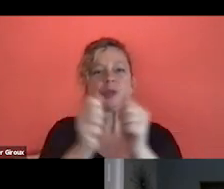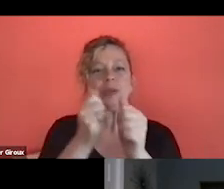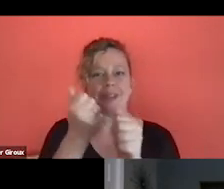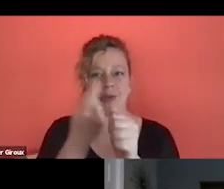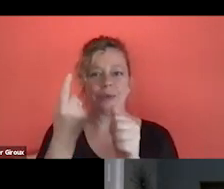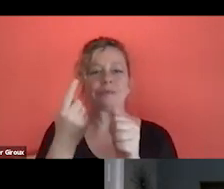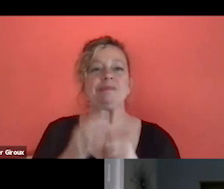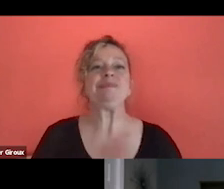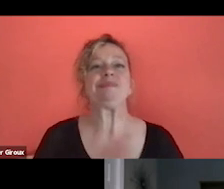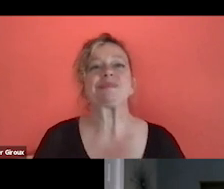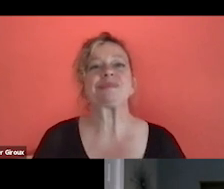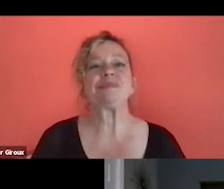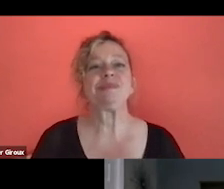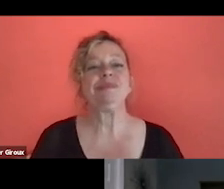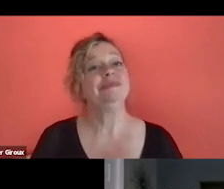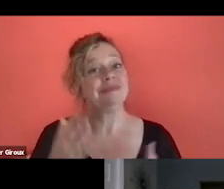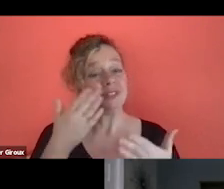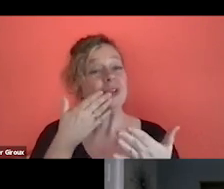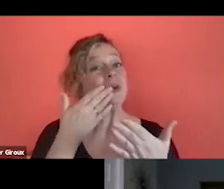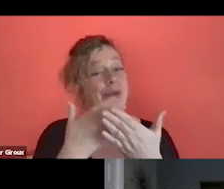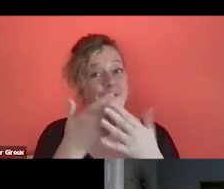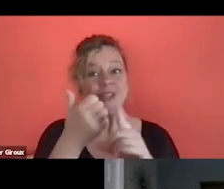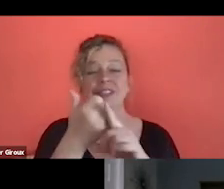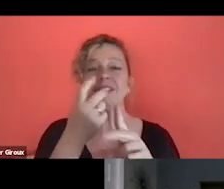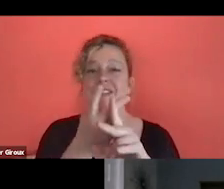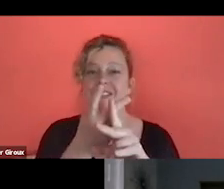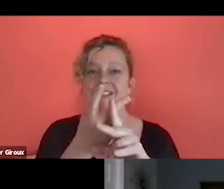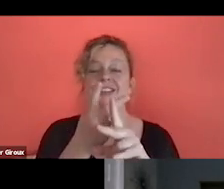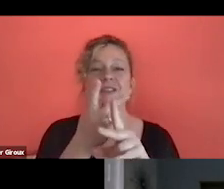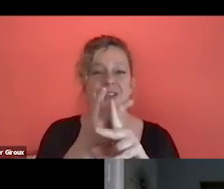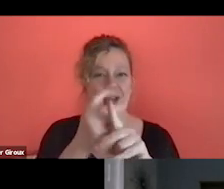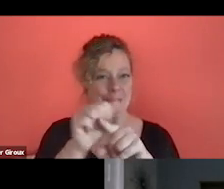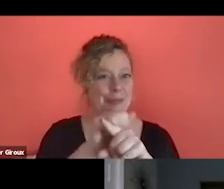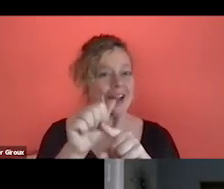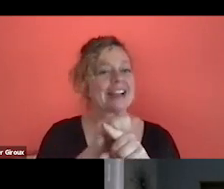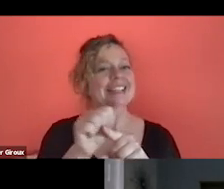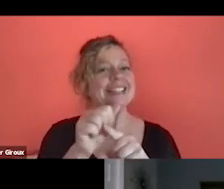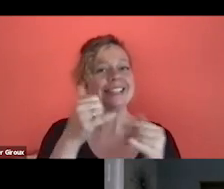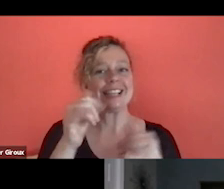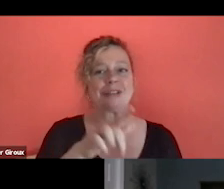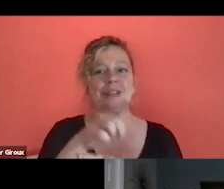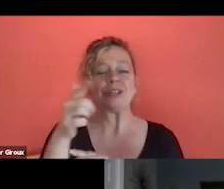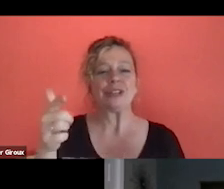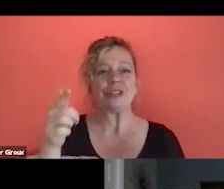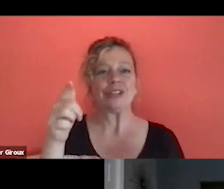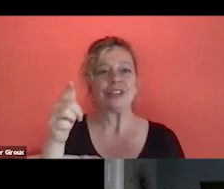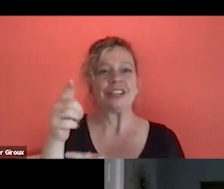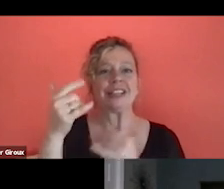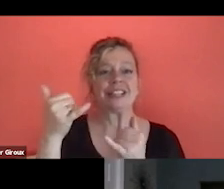Entonces, en realidad, algunas buenas prácticas de cuidado personal aquí. Entonces Laura, te voy a ceder la palabra a ti. Y si deseas procesar las preguntas de la encuesta